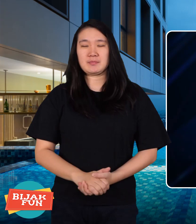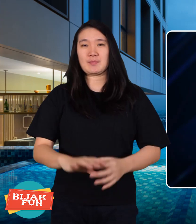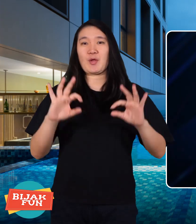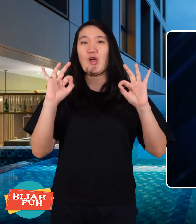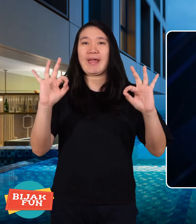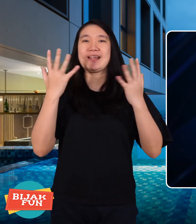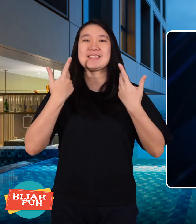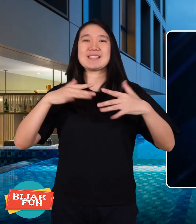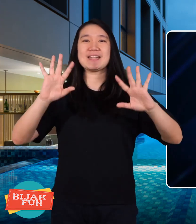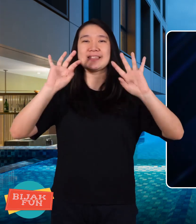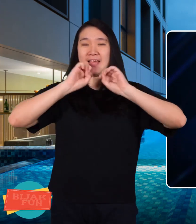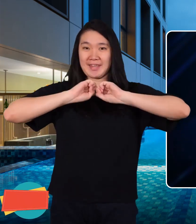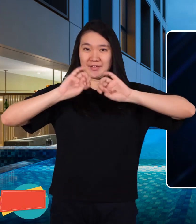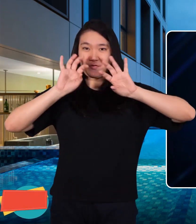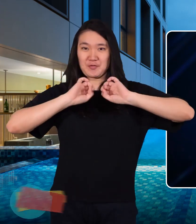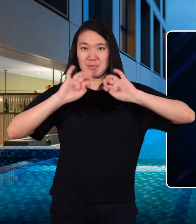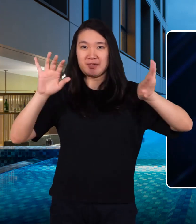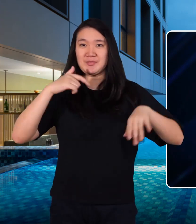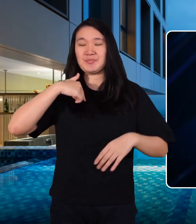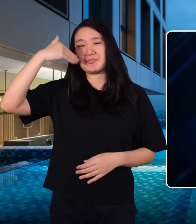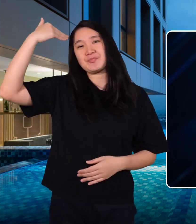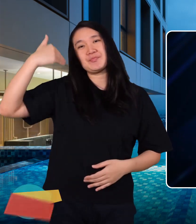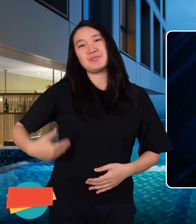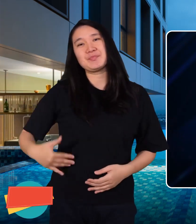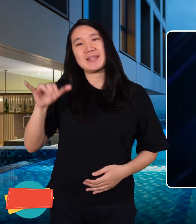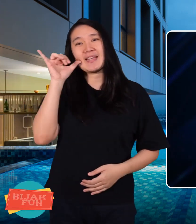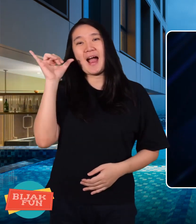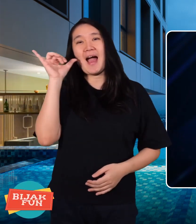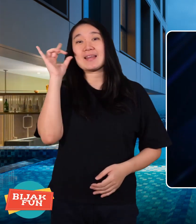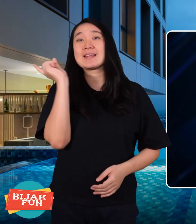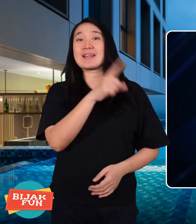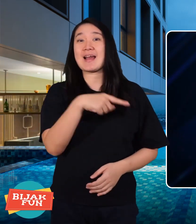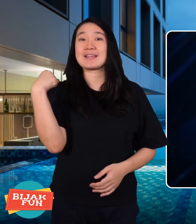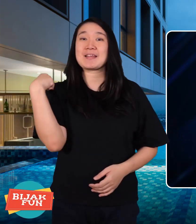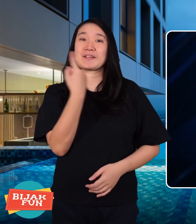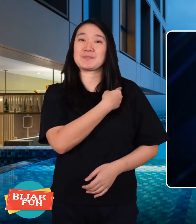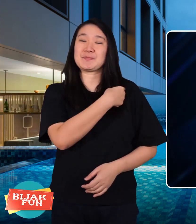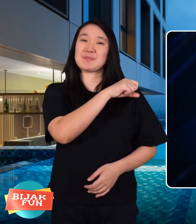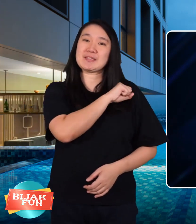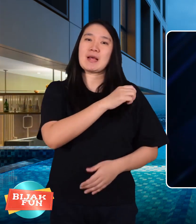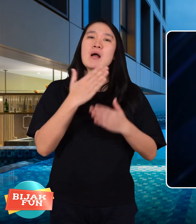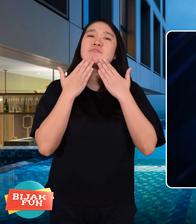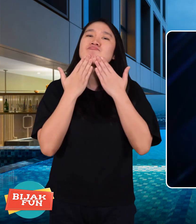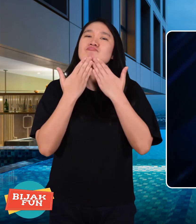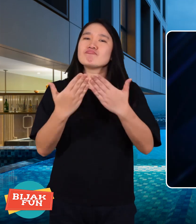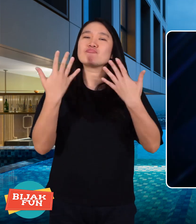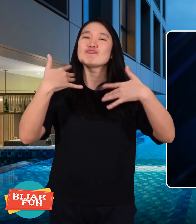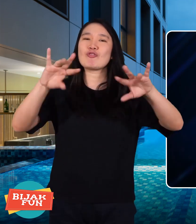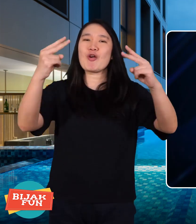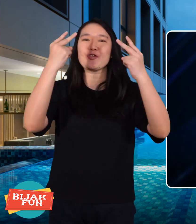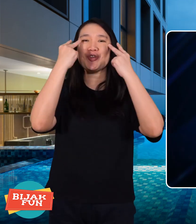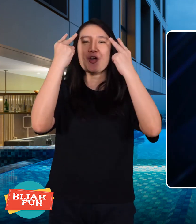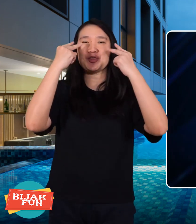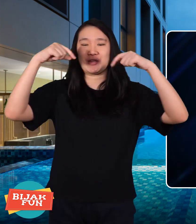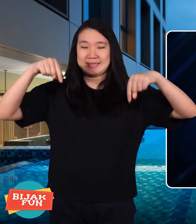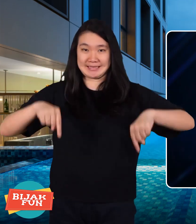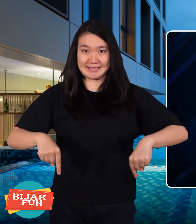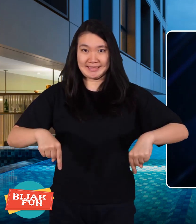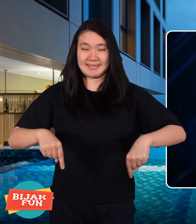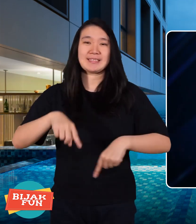Oke sekian informasi hari ini, saya Yani dari KamiBijak. Terima kasih, tetap menonton ya.